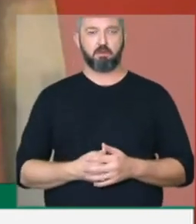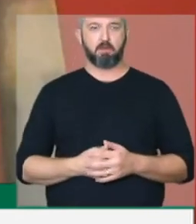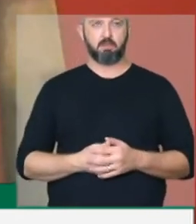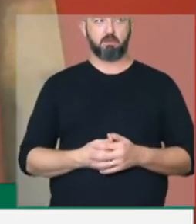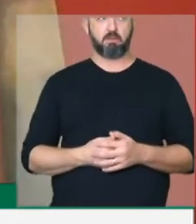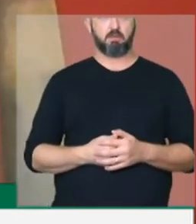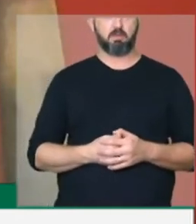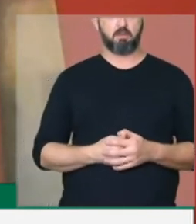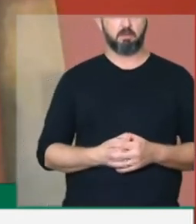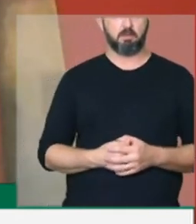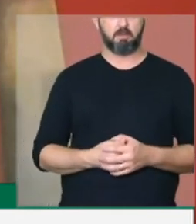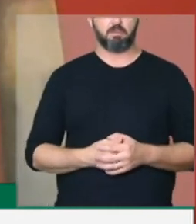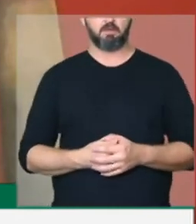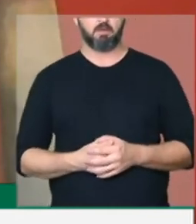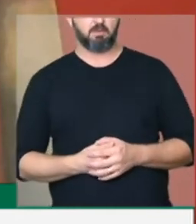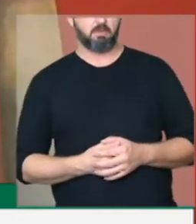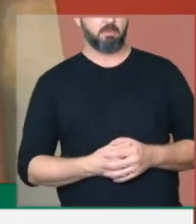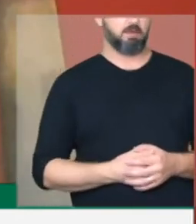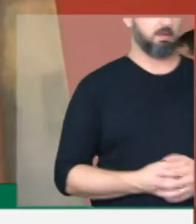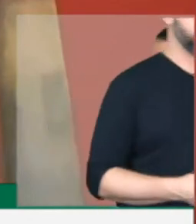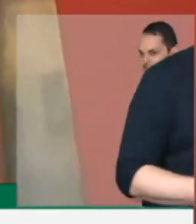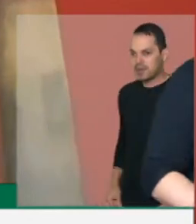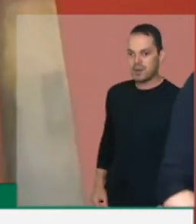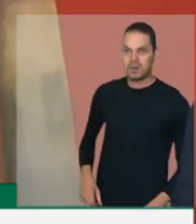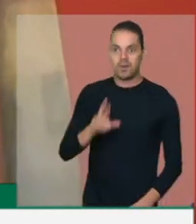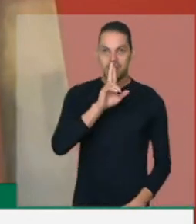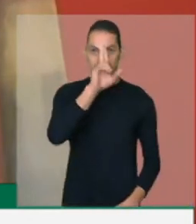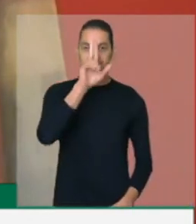GENOCÍDIO QUE ESTÁ ACONTECENDO NO PAÍS. E O PARLAMENTO BRASILEIRO PRECISA